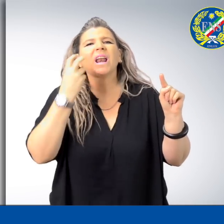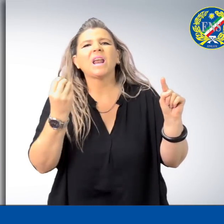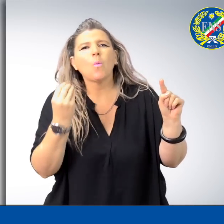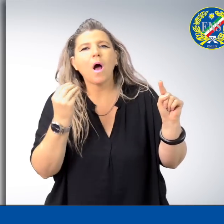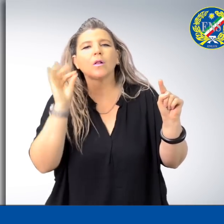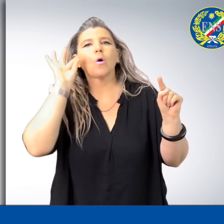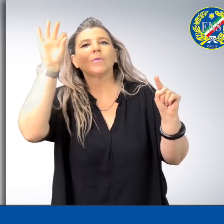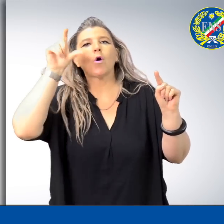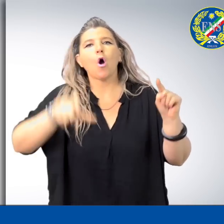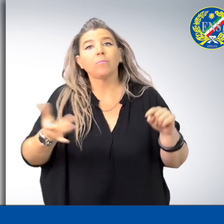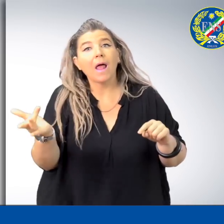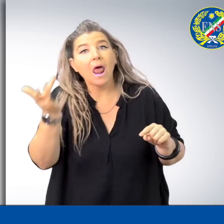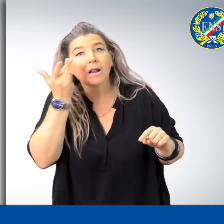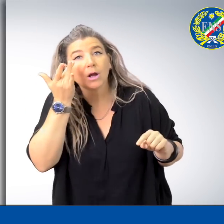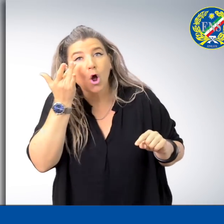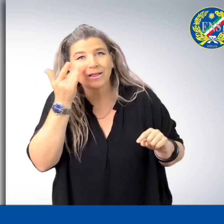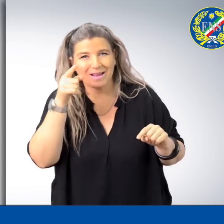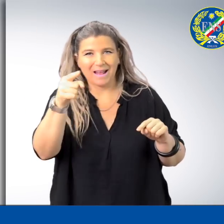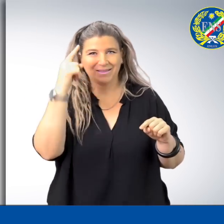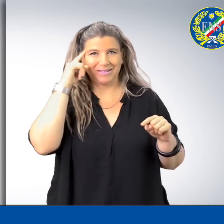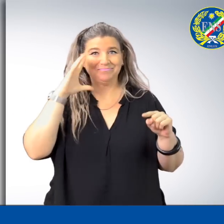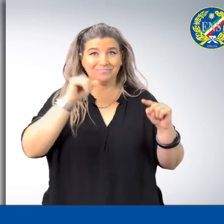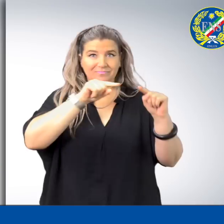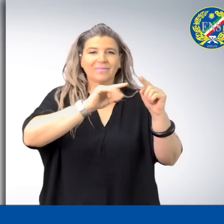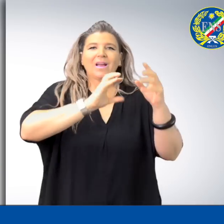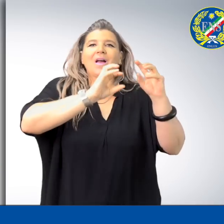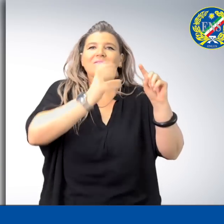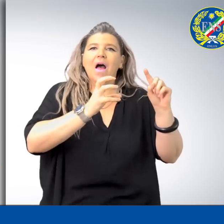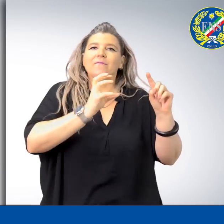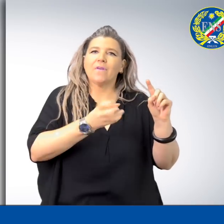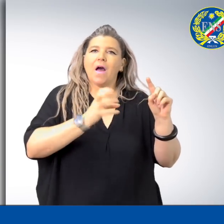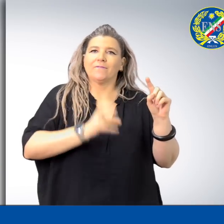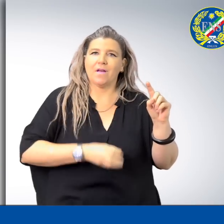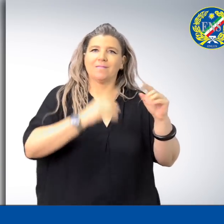il sottocodice 02 significa che deve portare le lenti a contatto.